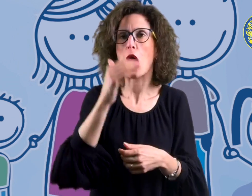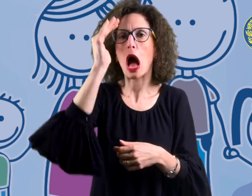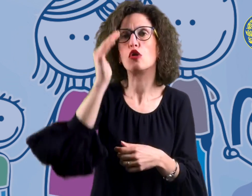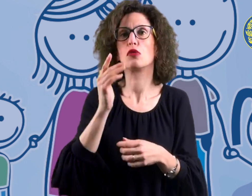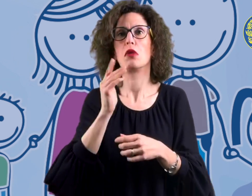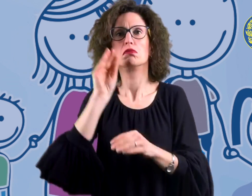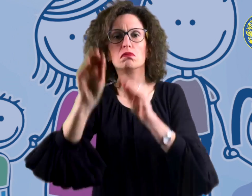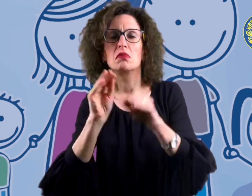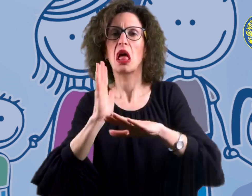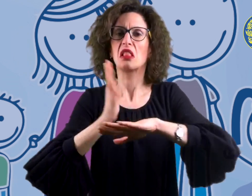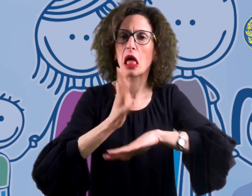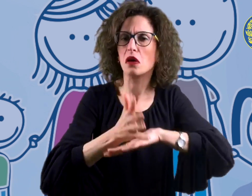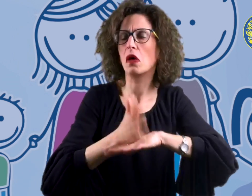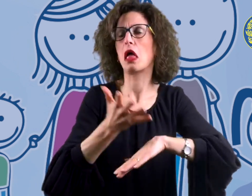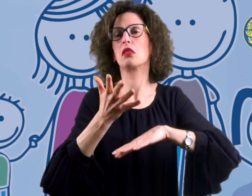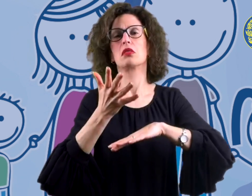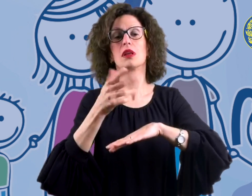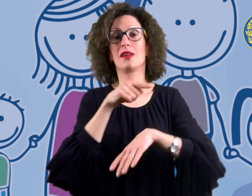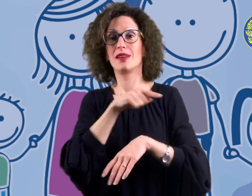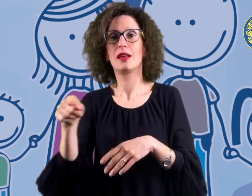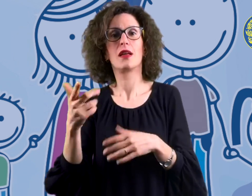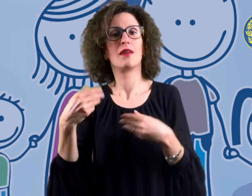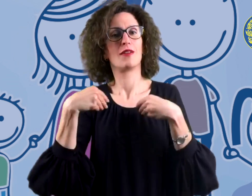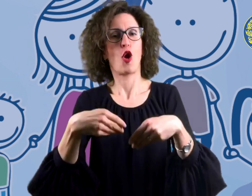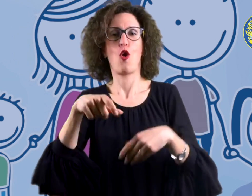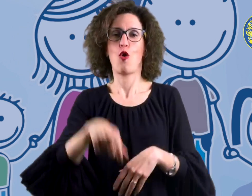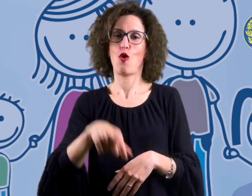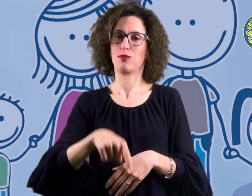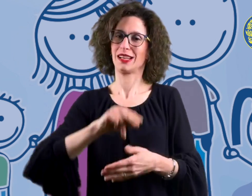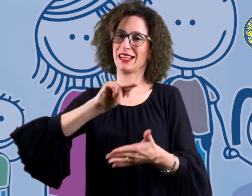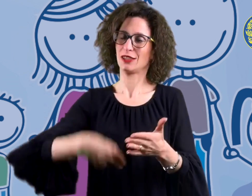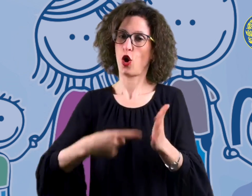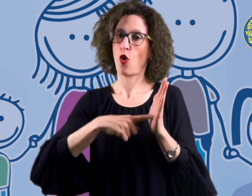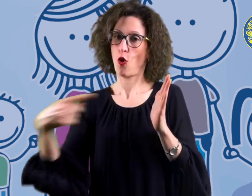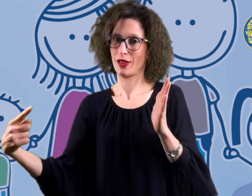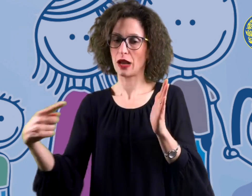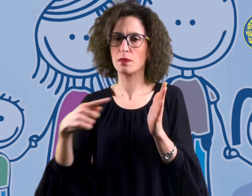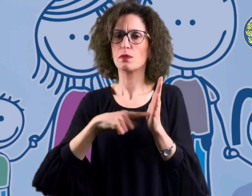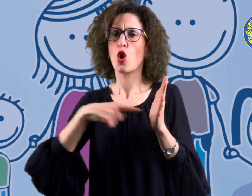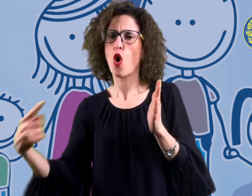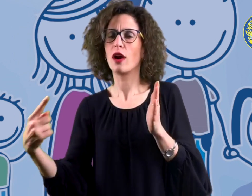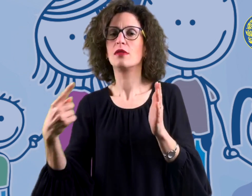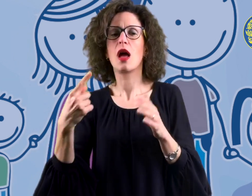vogliono partecipare, ascoltare e intervenire è obbligatorio iscriversi online.